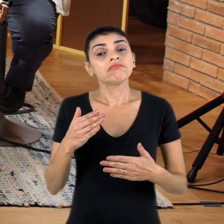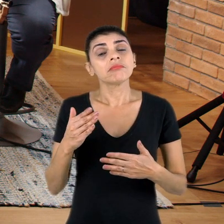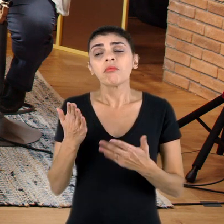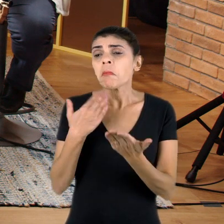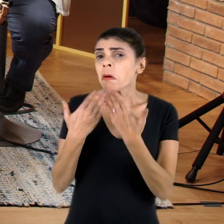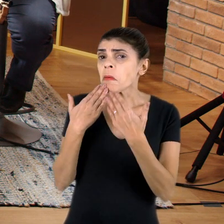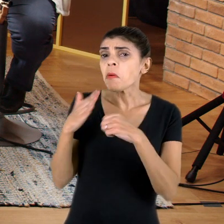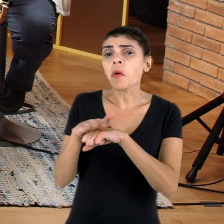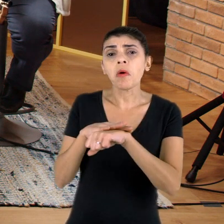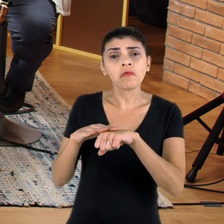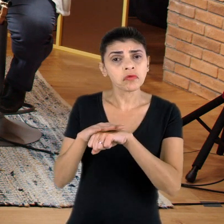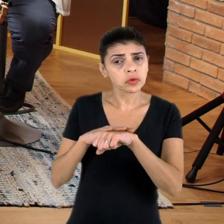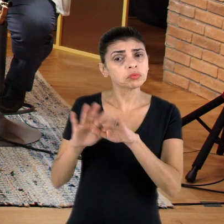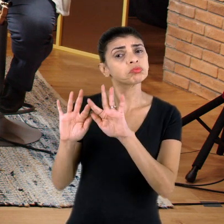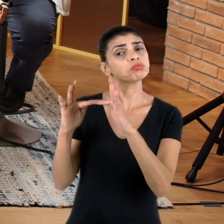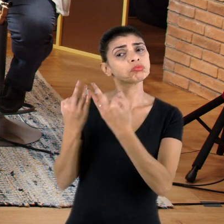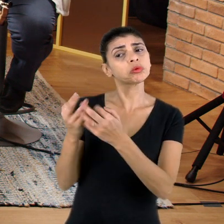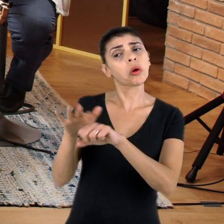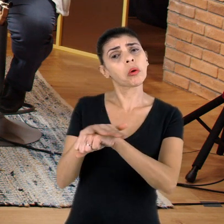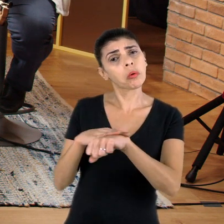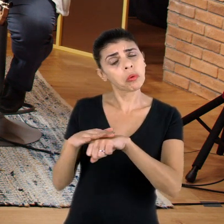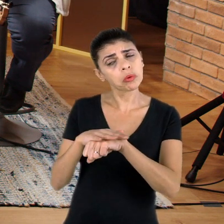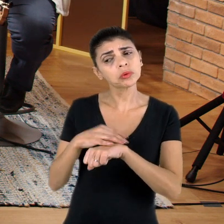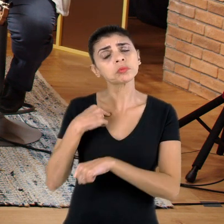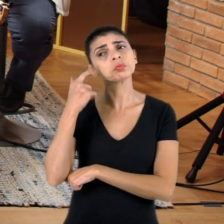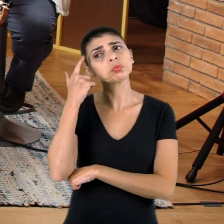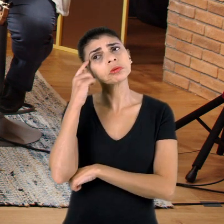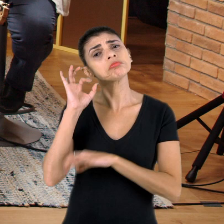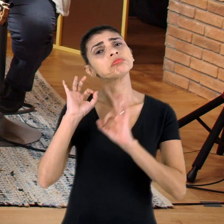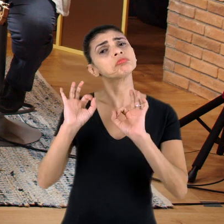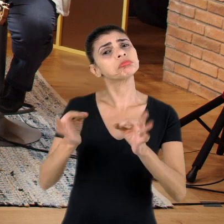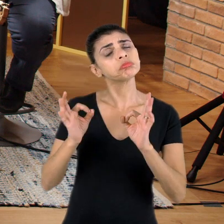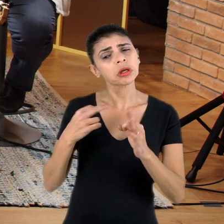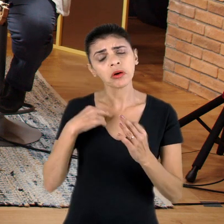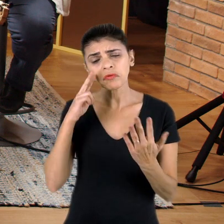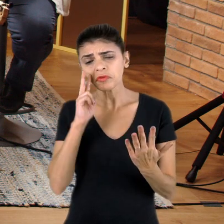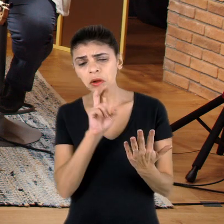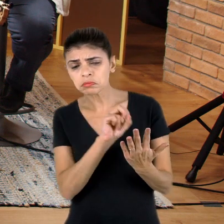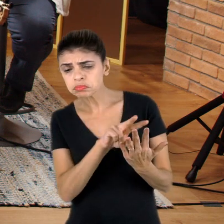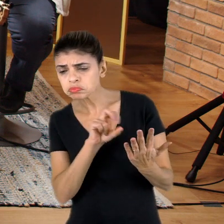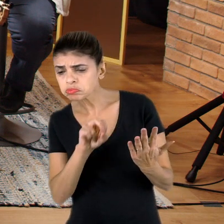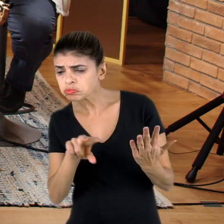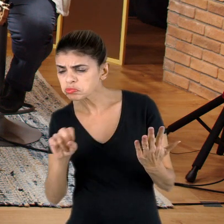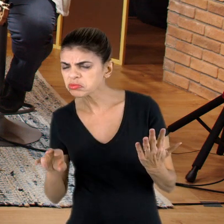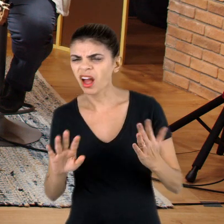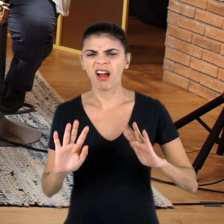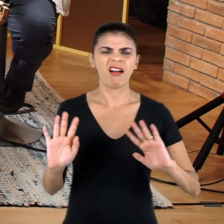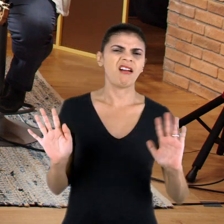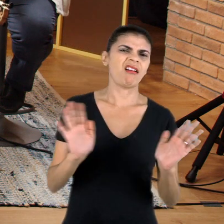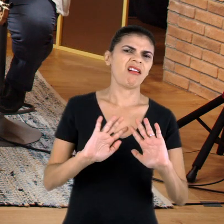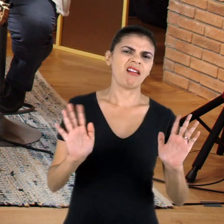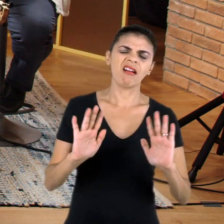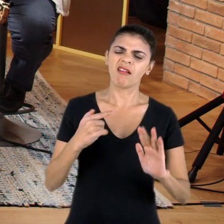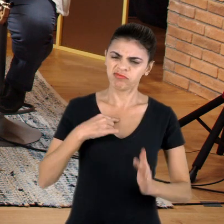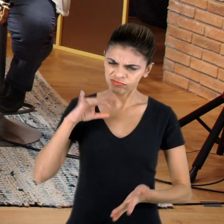E aí, eu pensei e falei... Aí, eu fui olhar os currículos, né? Eu falei: "Ah, não. Eu vou fazer música! É isso!"